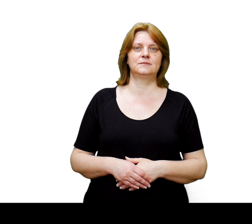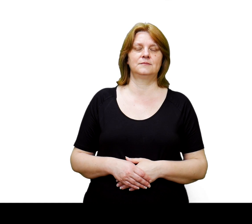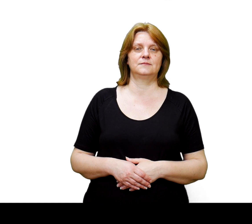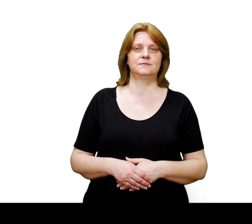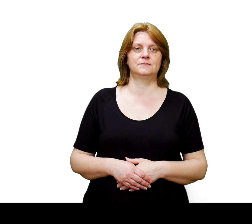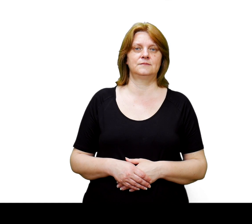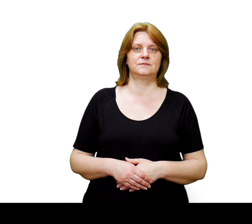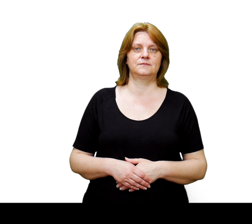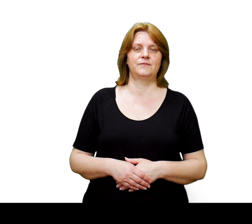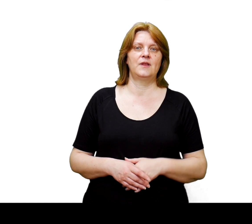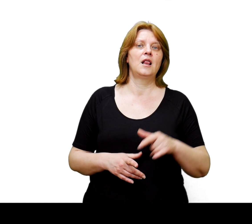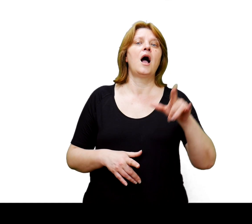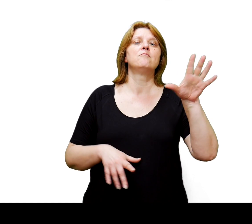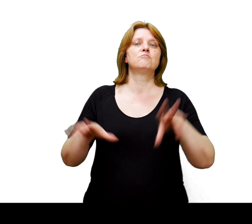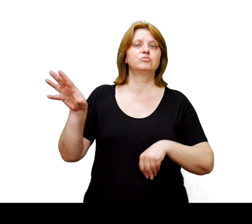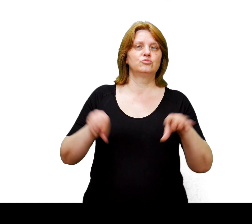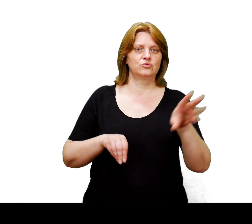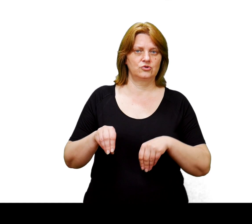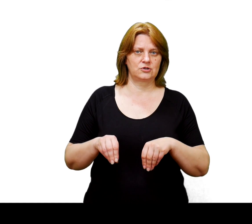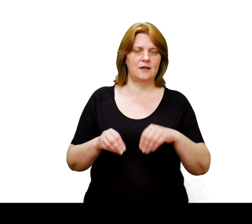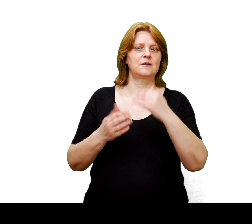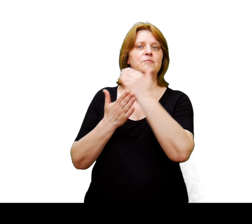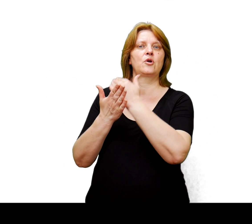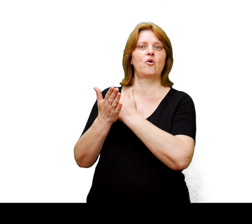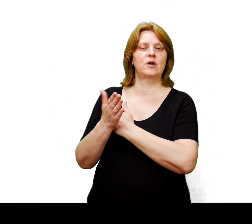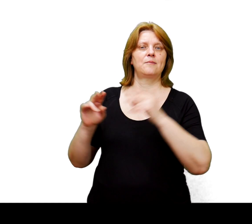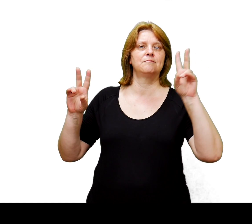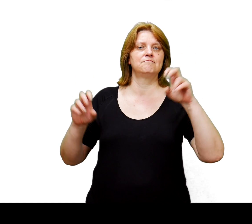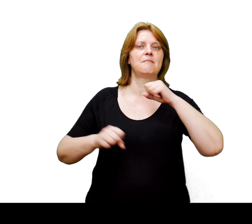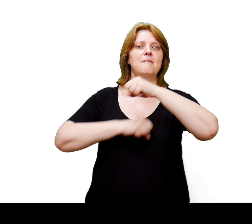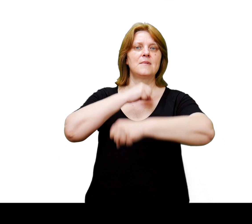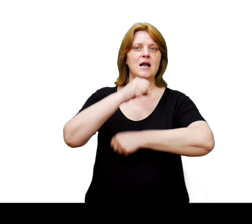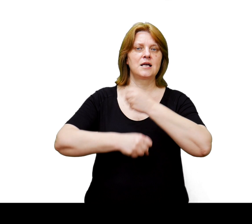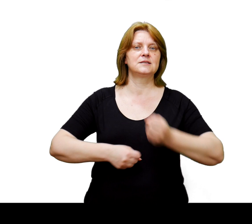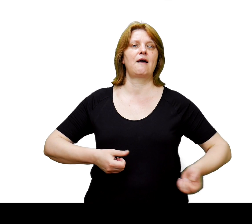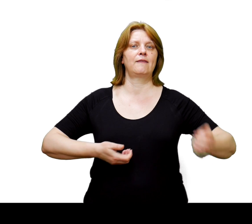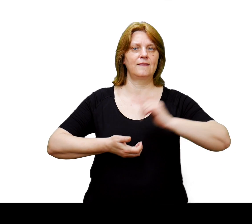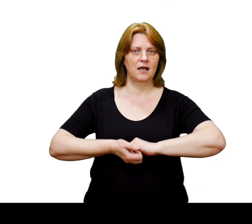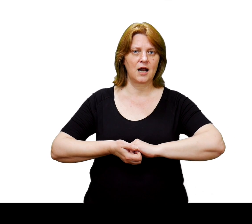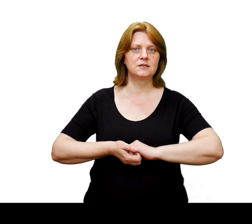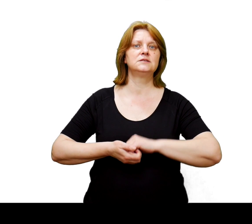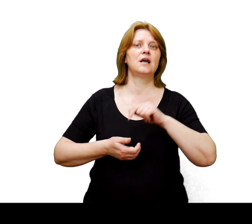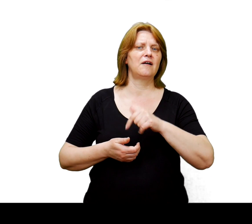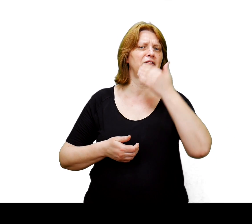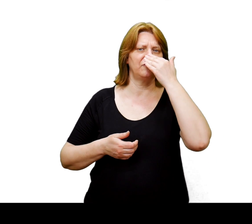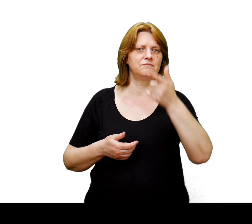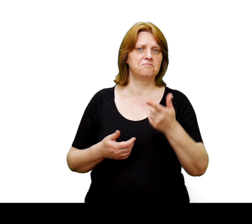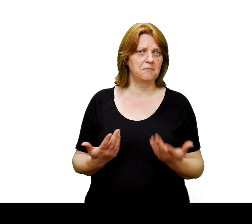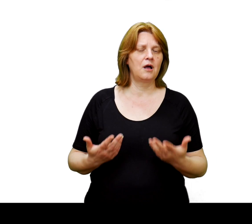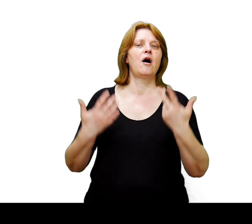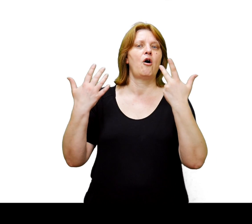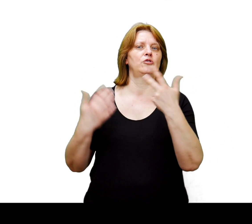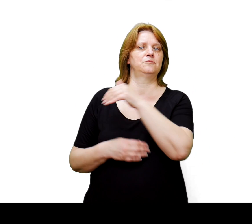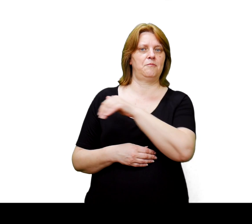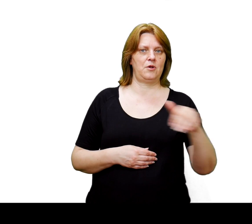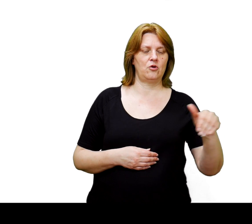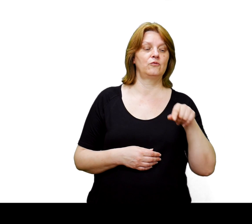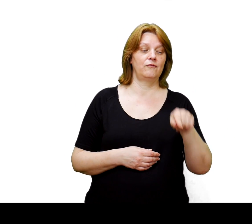Budżet programu „Praca-Integracja” wynosi 8 mln zł.